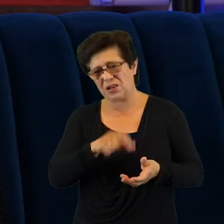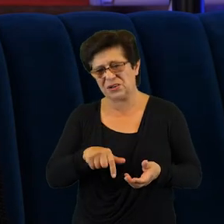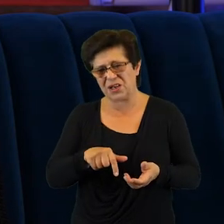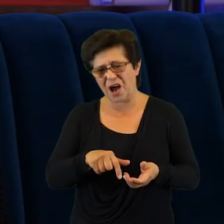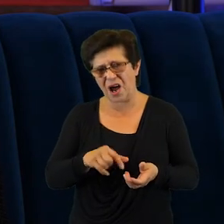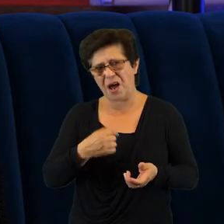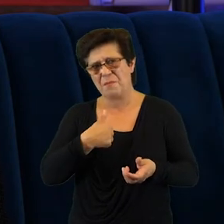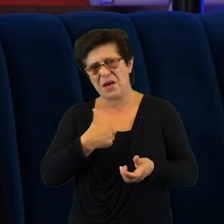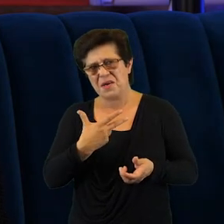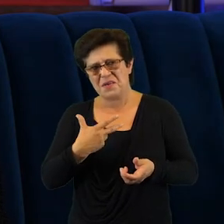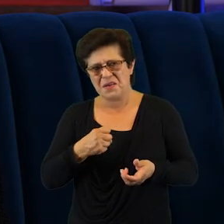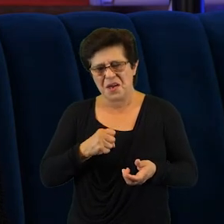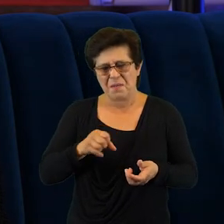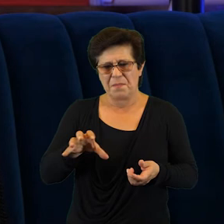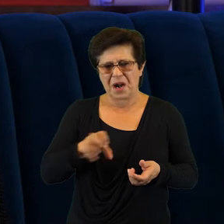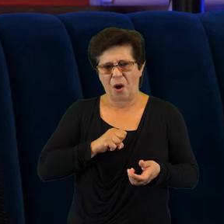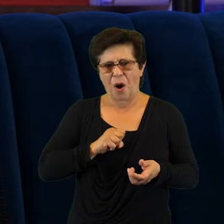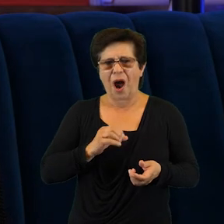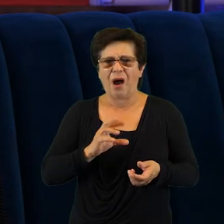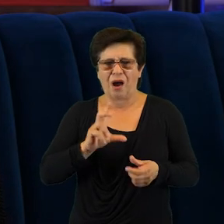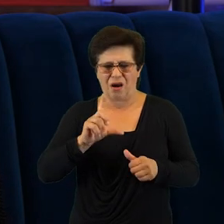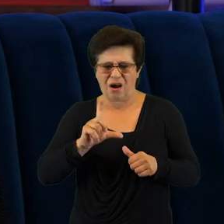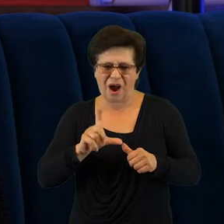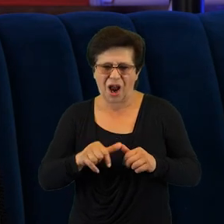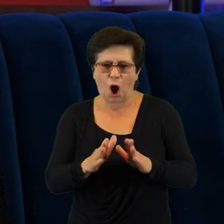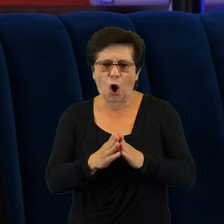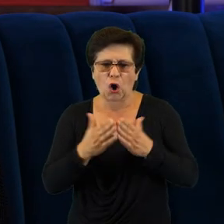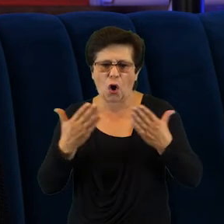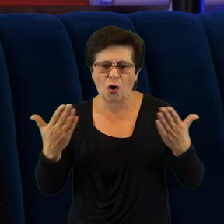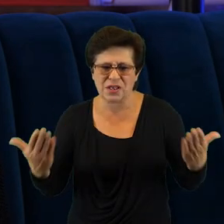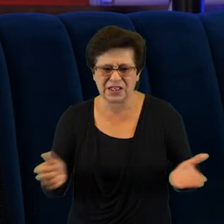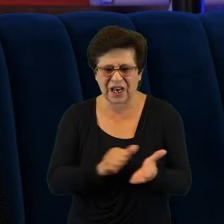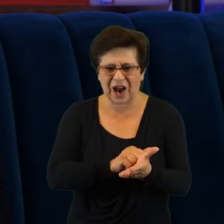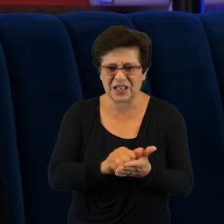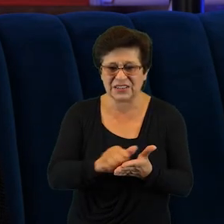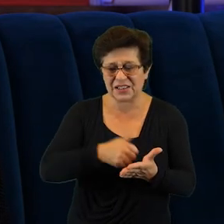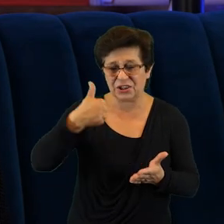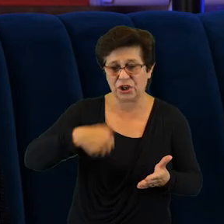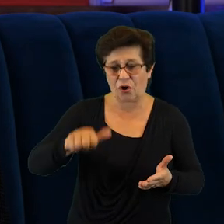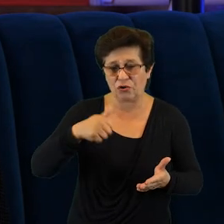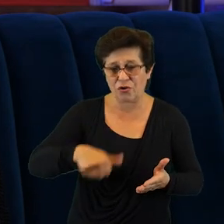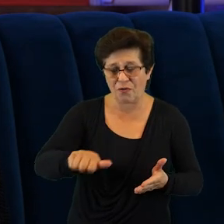ale uważam, że jego talent wybuchał w kronikach". Więc Słonimski doskonale zdawał sobie sprawę,